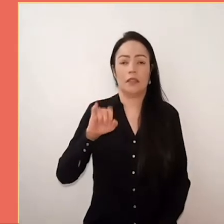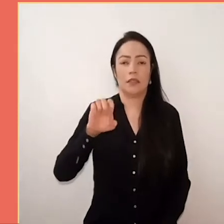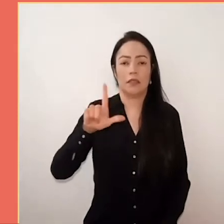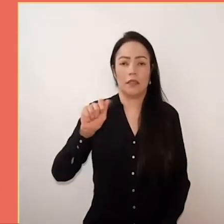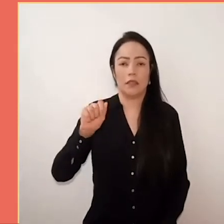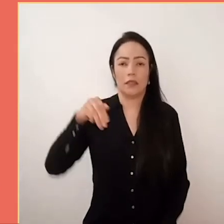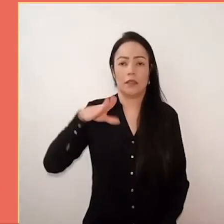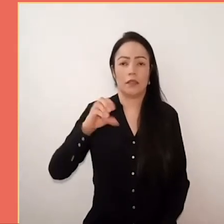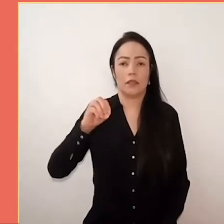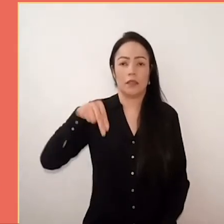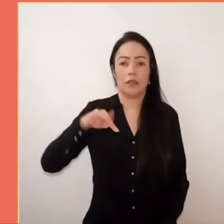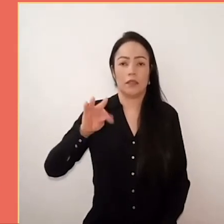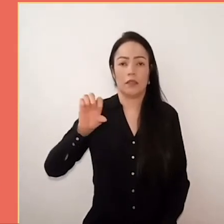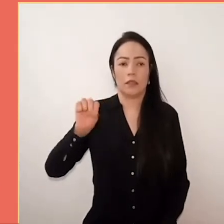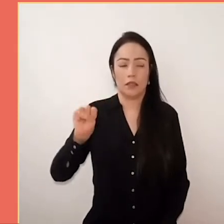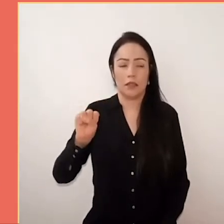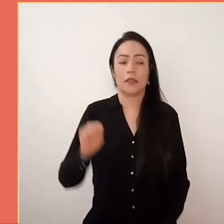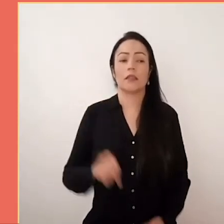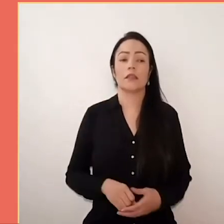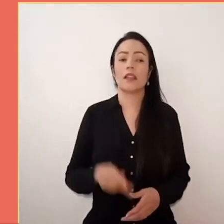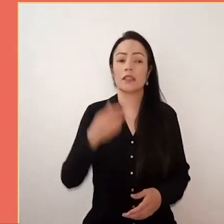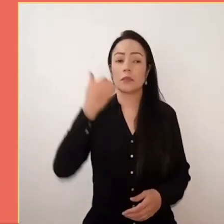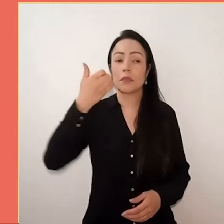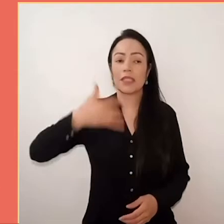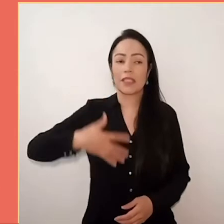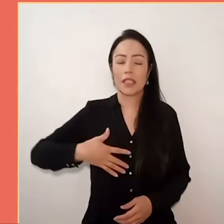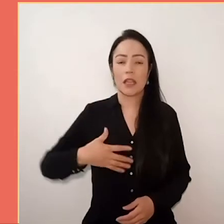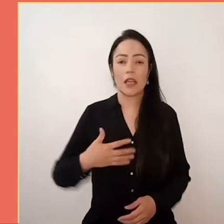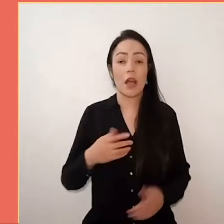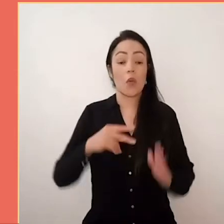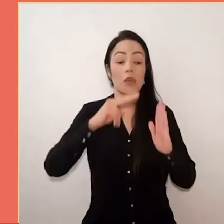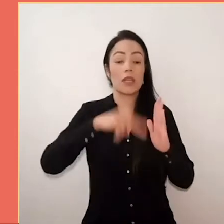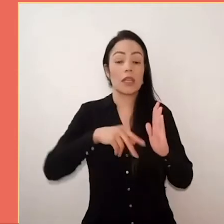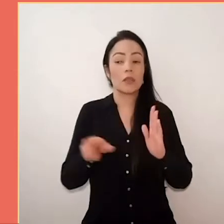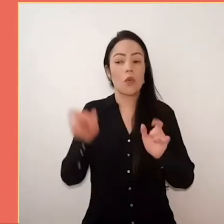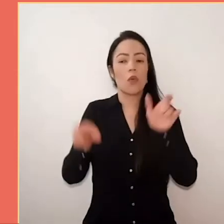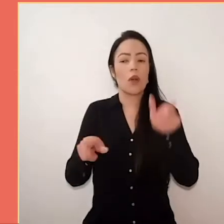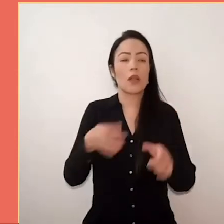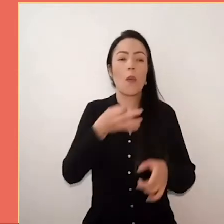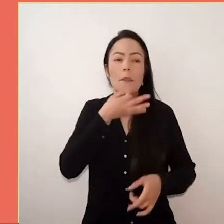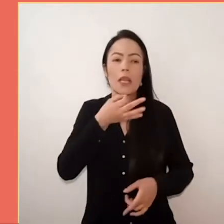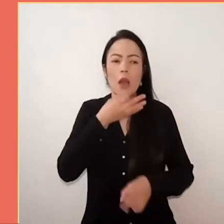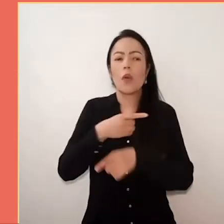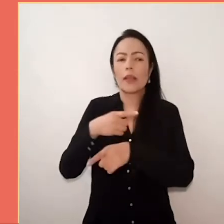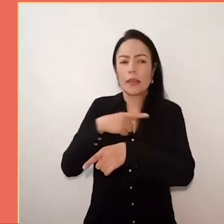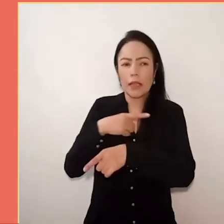"Buscar Indícios e Construir Sentidos", quando ela fala desse leitor que é o crítico, autônomo desobediente.